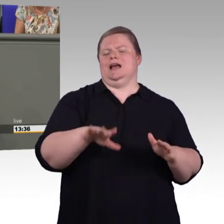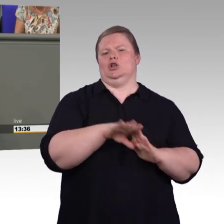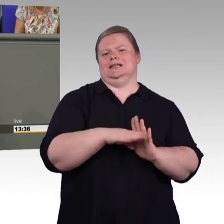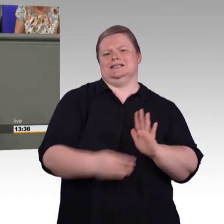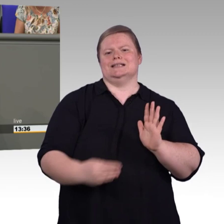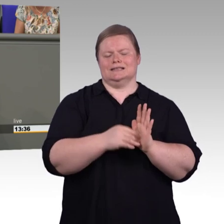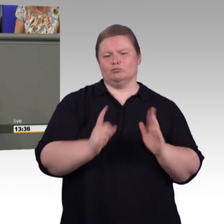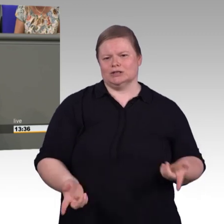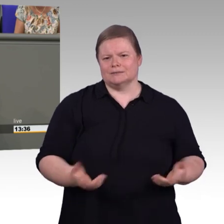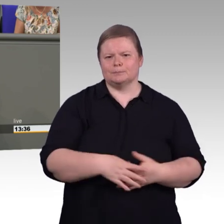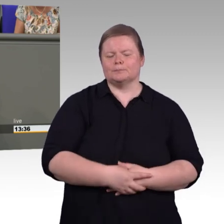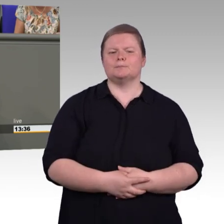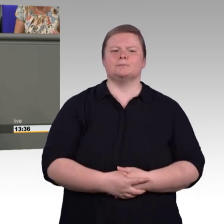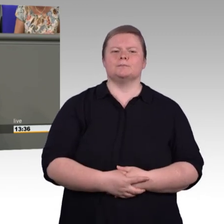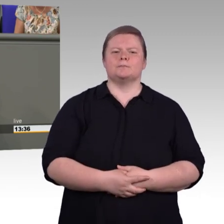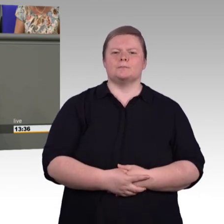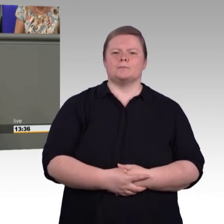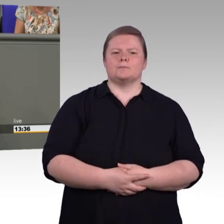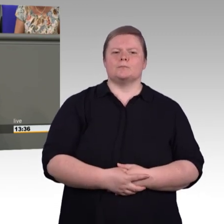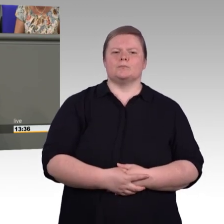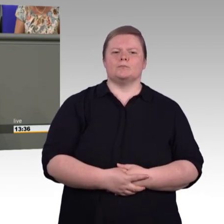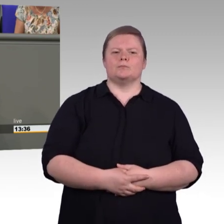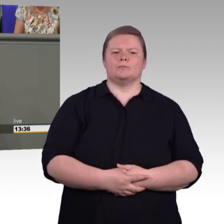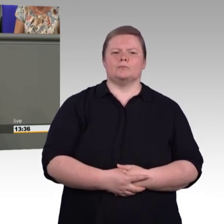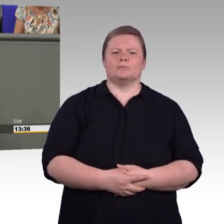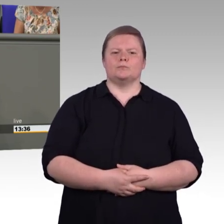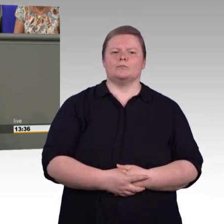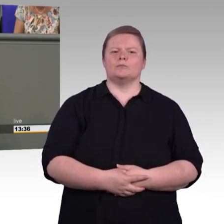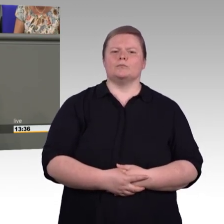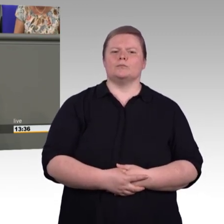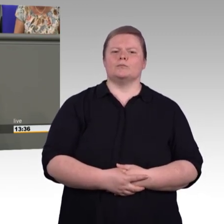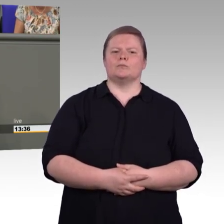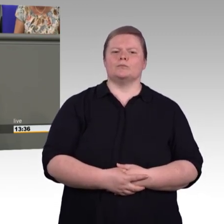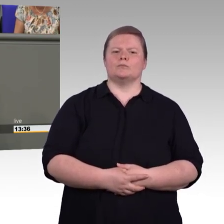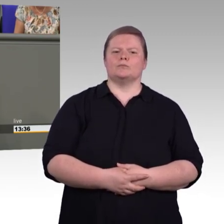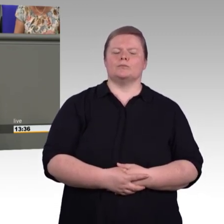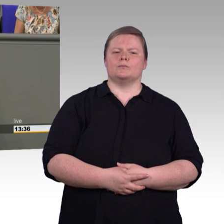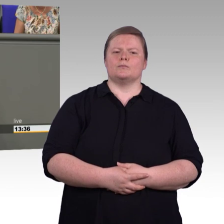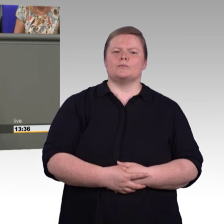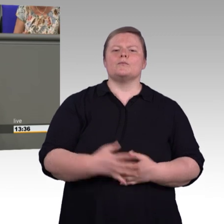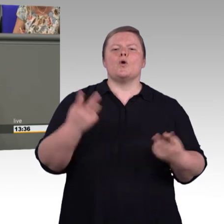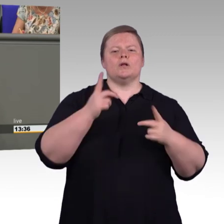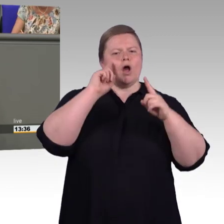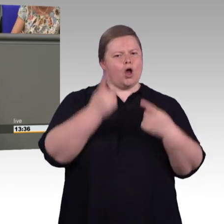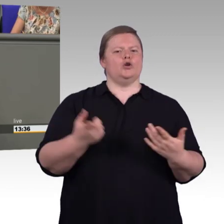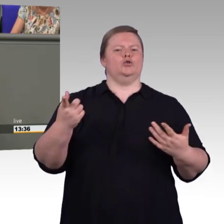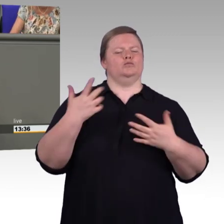Entscheidend ist doch aber hier die Versammlungsfreiheit und das zeigt, wir müssen auch hier die Rechte von Kindern stärken, weil das an dieser Stelle eben überhaupt nicht so klar ist.